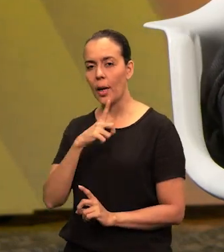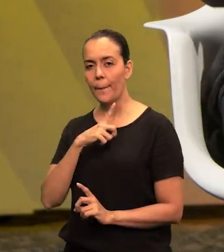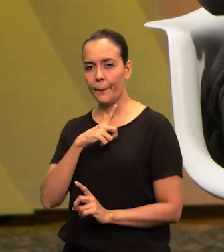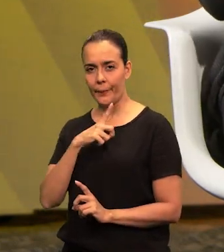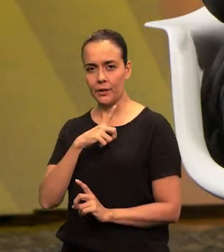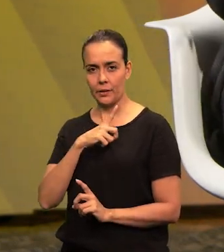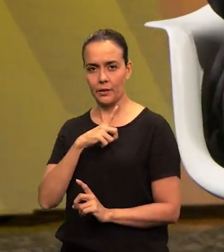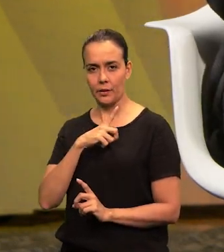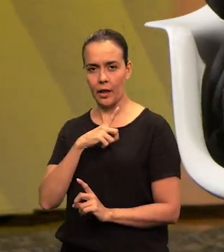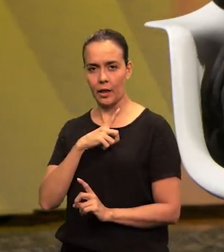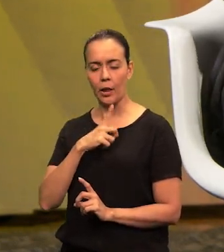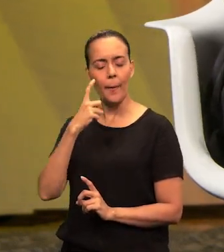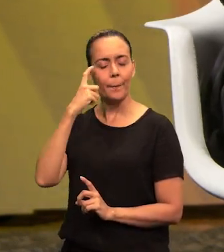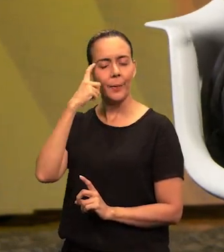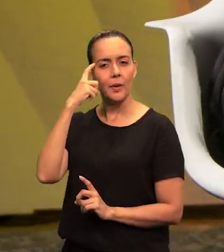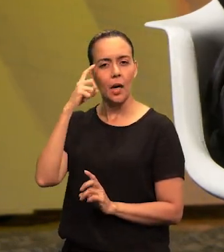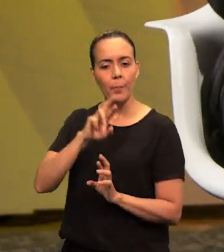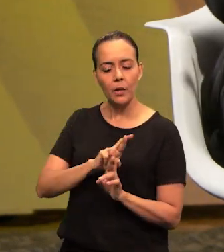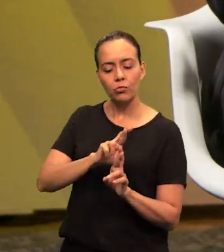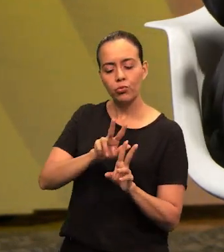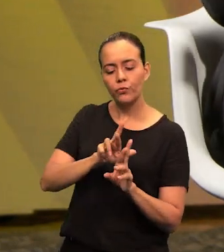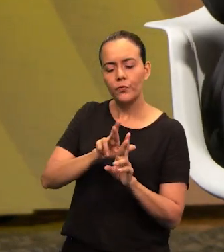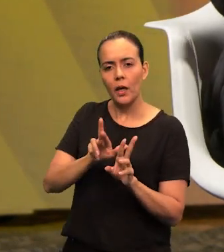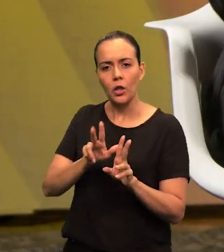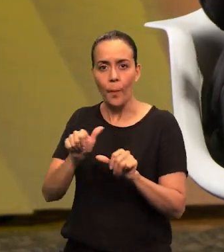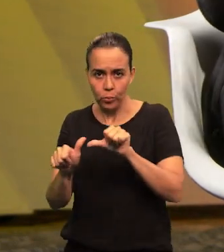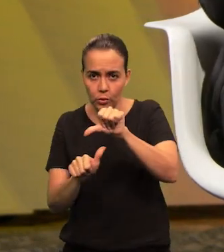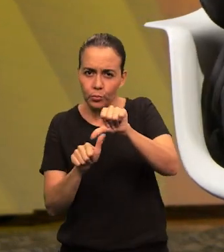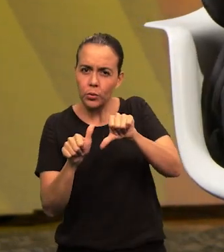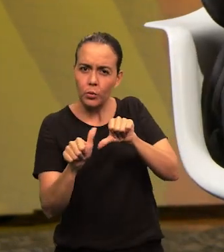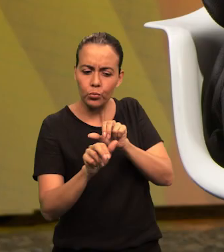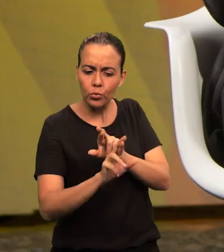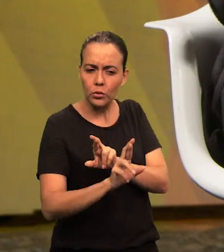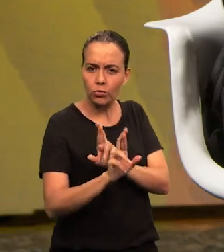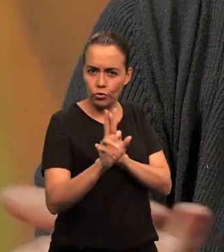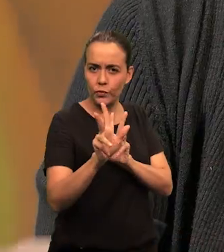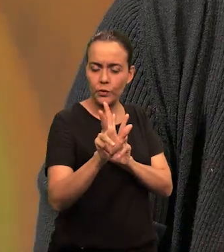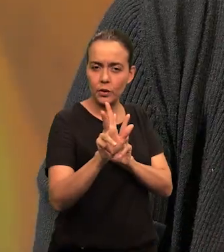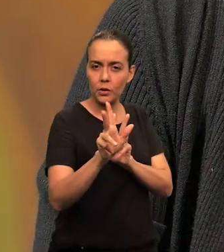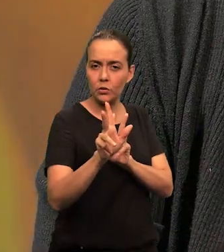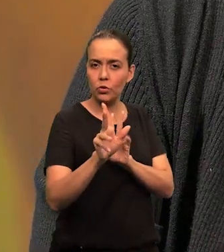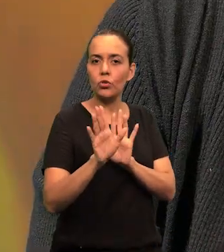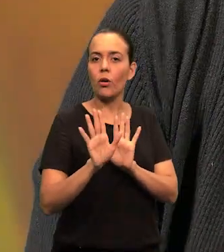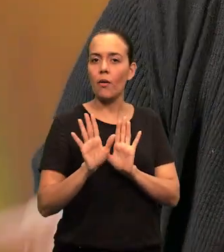que convive com diferentes pensamentos que se articulam, por isso uma sociedade da diferença,